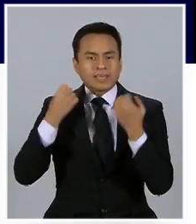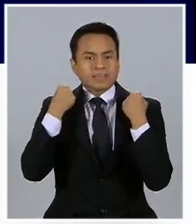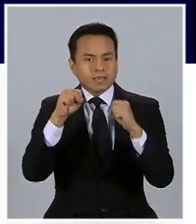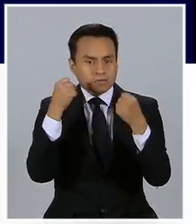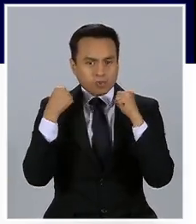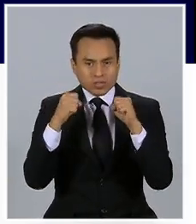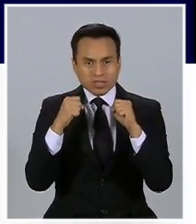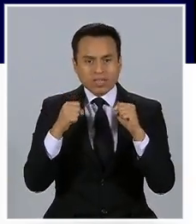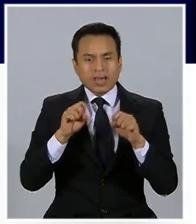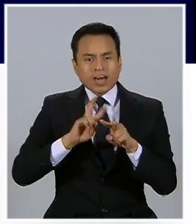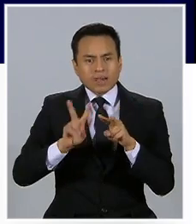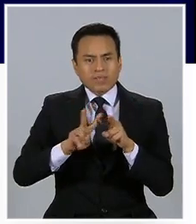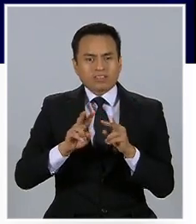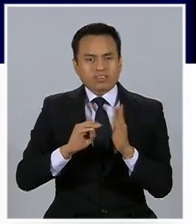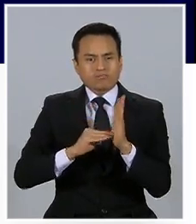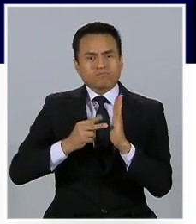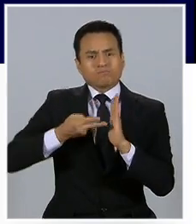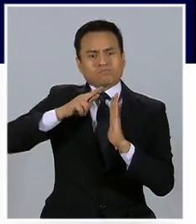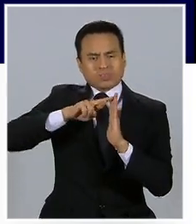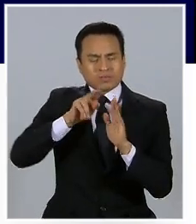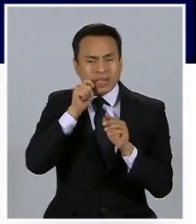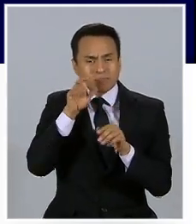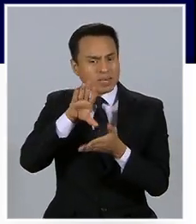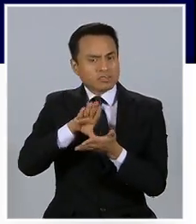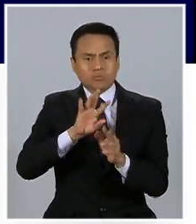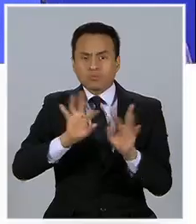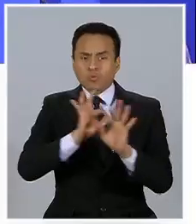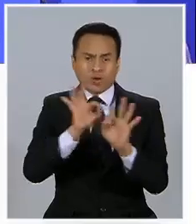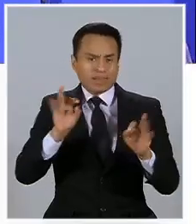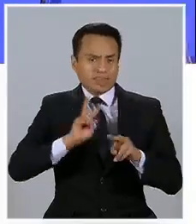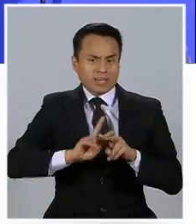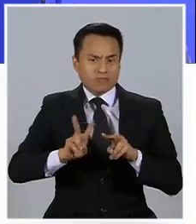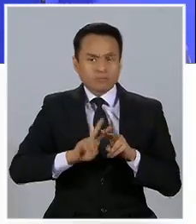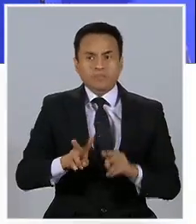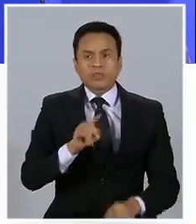rehabilitación que es lo que en este país nunca se ha hecho usted sería partidario de legalizar